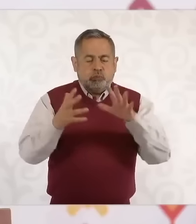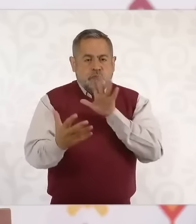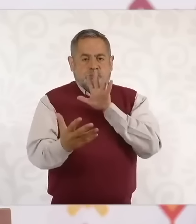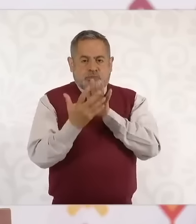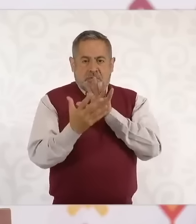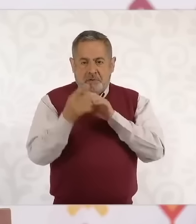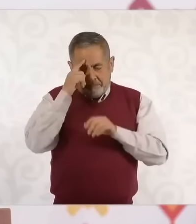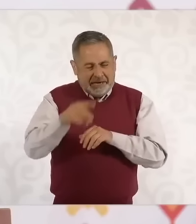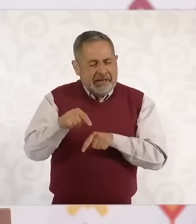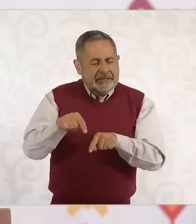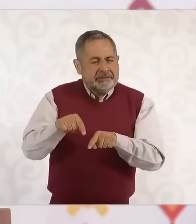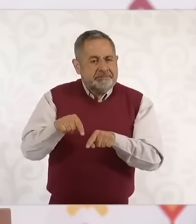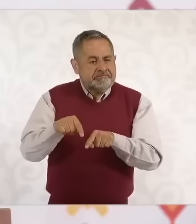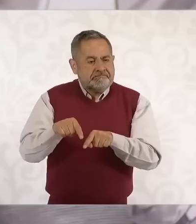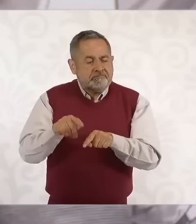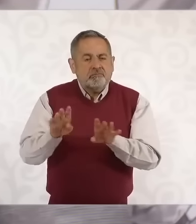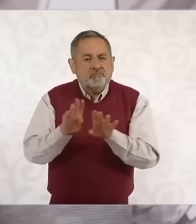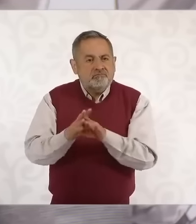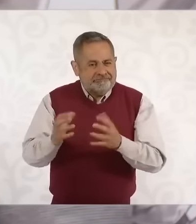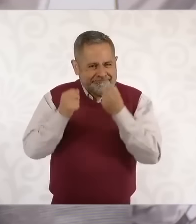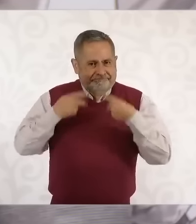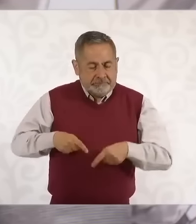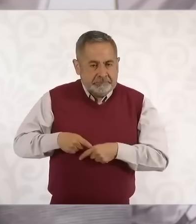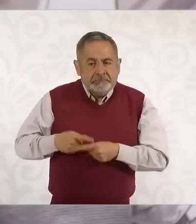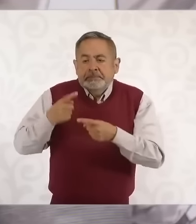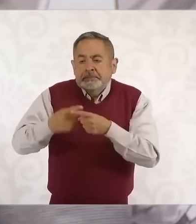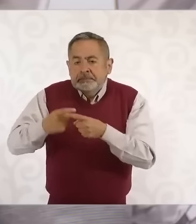la frontera nueve veces. Eso no necesariamente todo el mundo lo tiene claro. Es una bolsa,